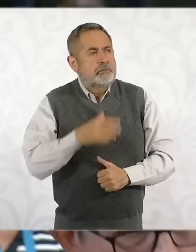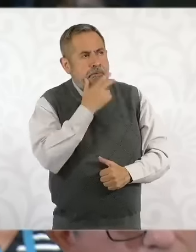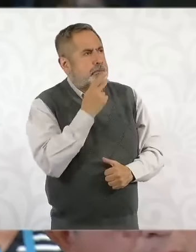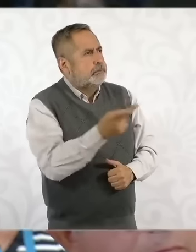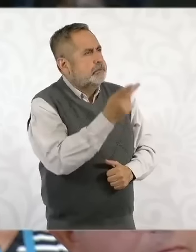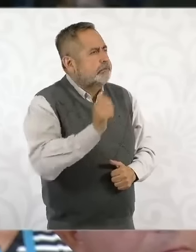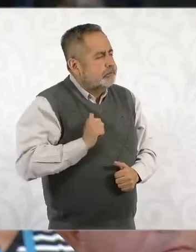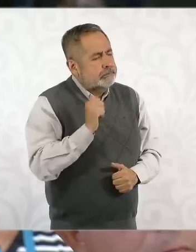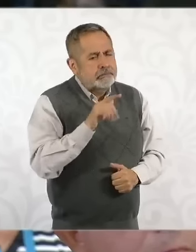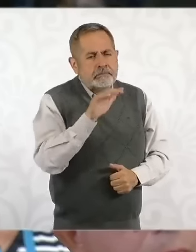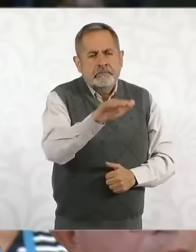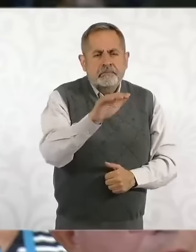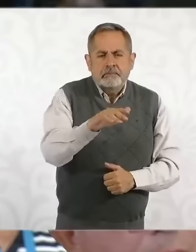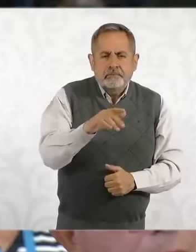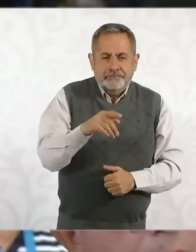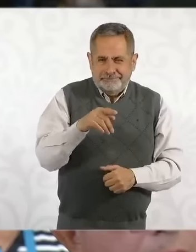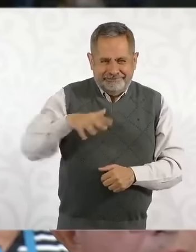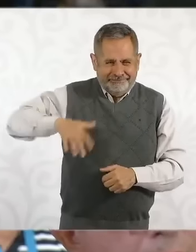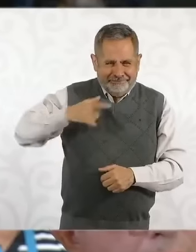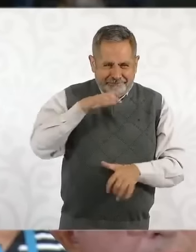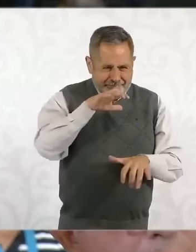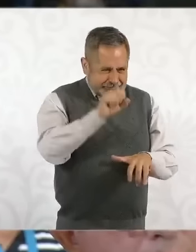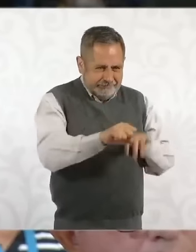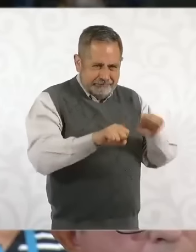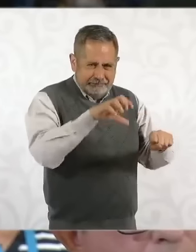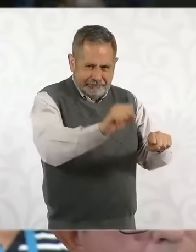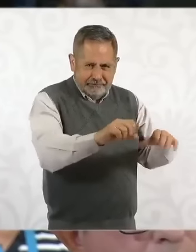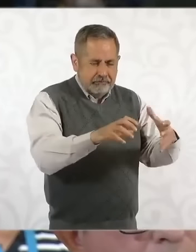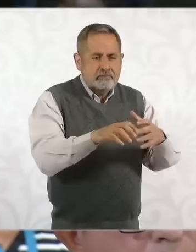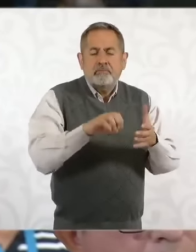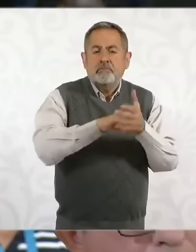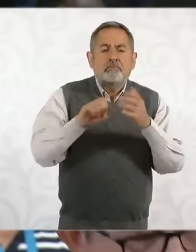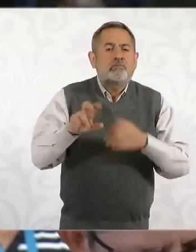la voz, eh con los aseguramientos que han hecho como las cerca de 80 toneladas de comenzistadas